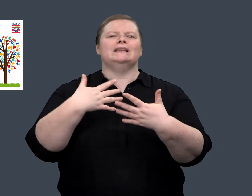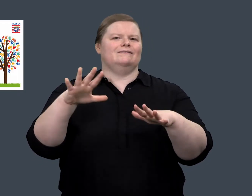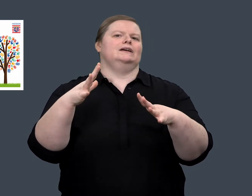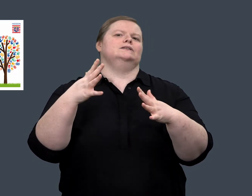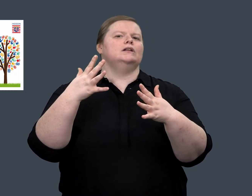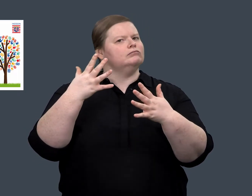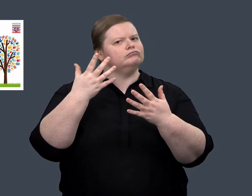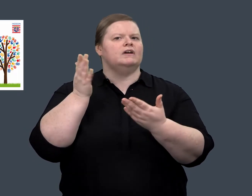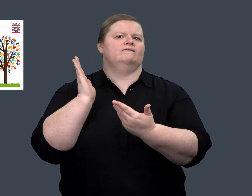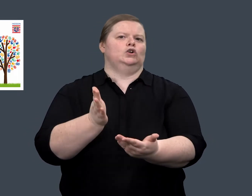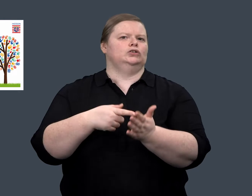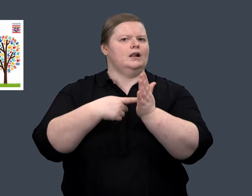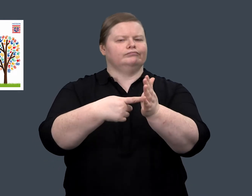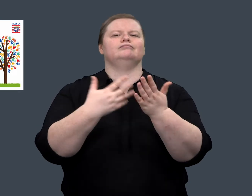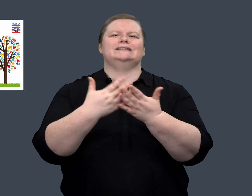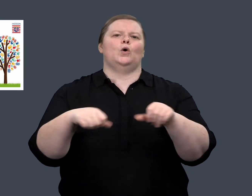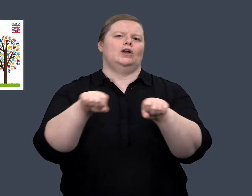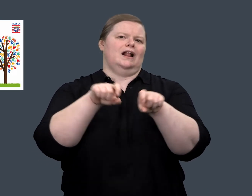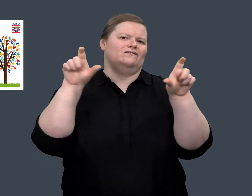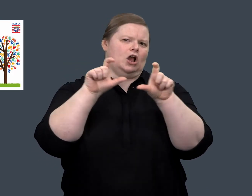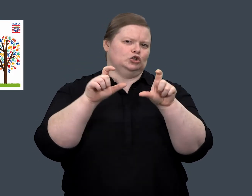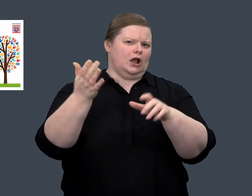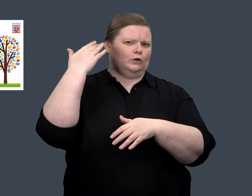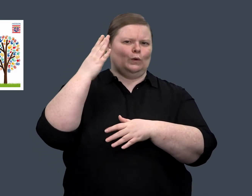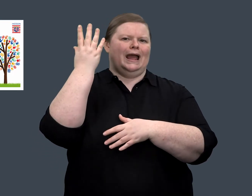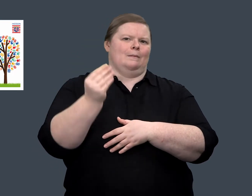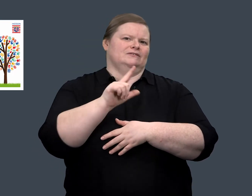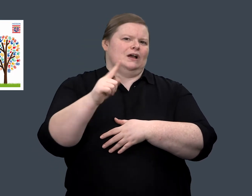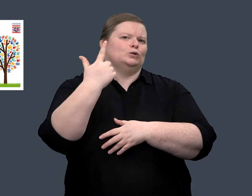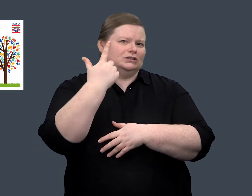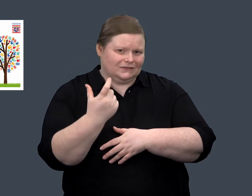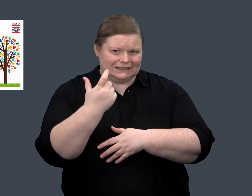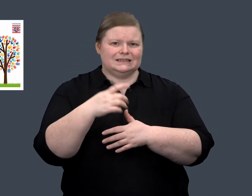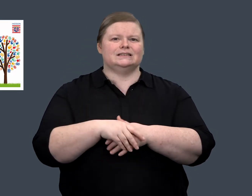wurden in einer Online-Veranstaltung im Herbst 2020 vorgestellt